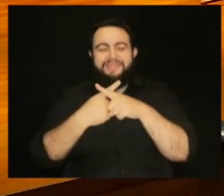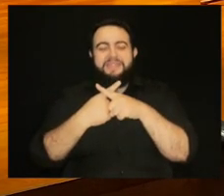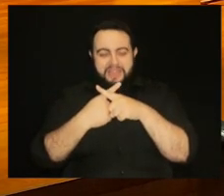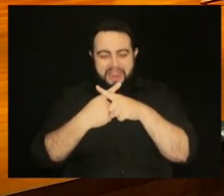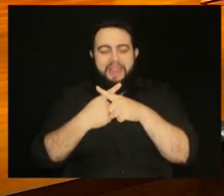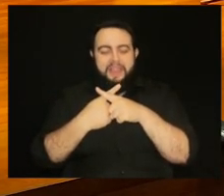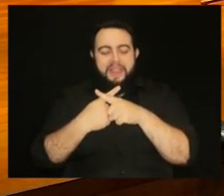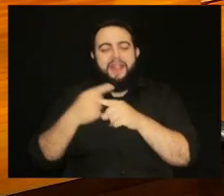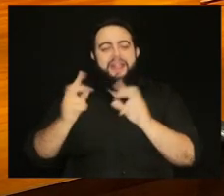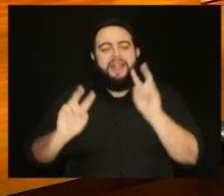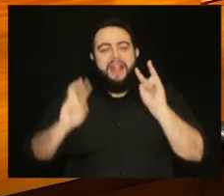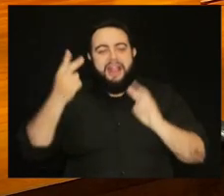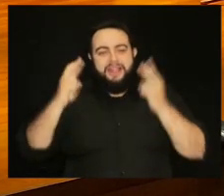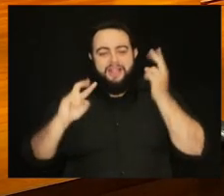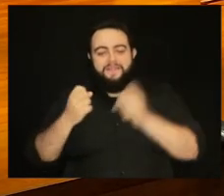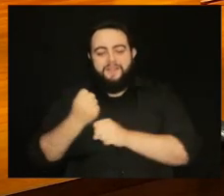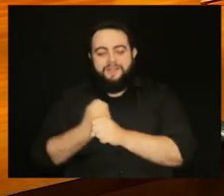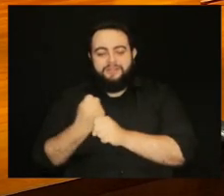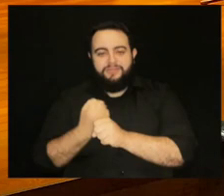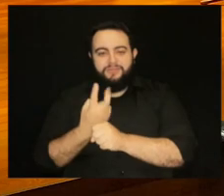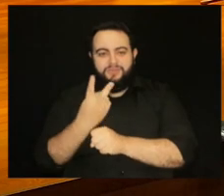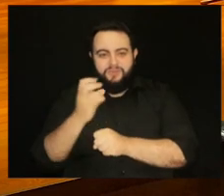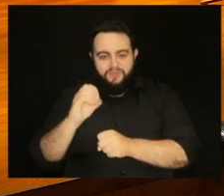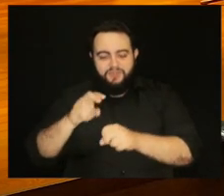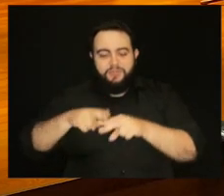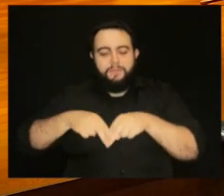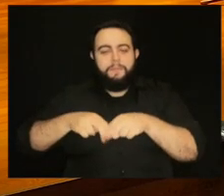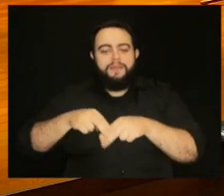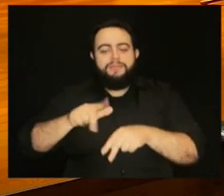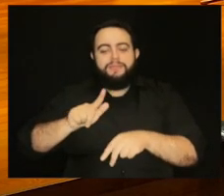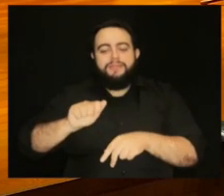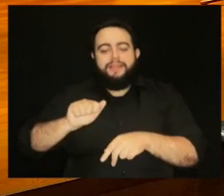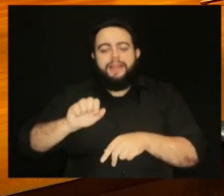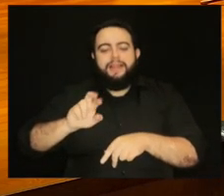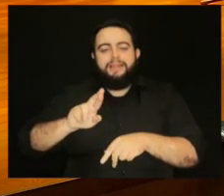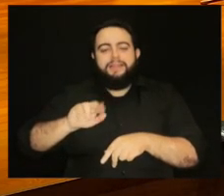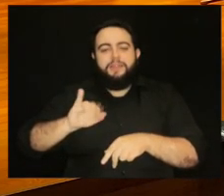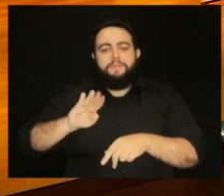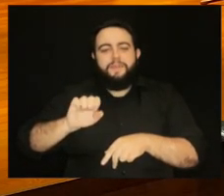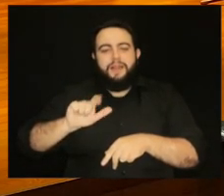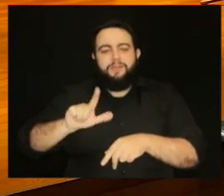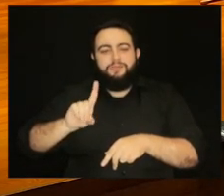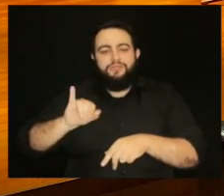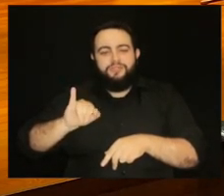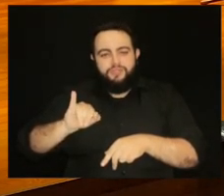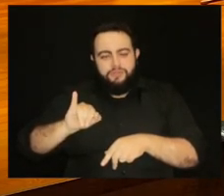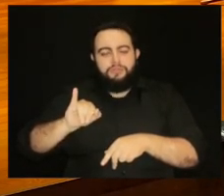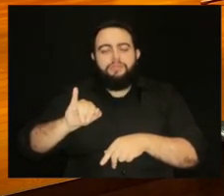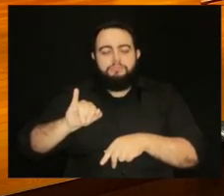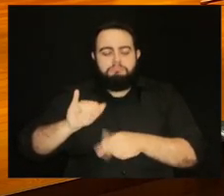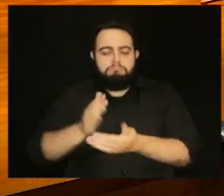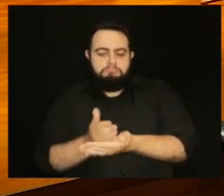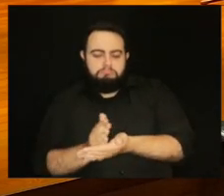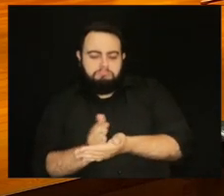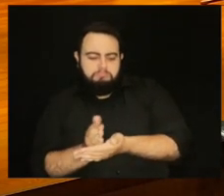que eram realizadas na Praça Garibaldi ali na fronteira da Cidade Baixa com a Ilhota e que